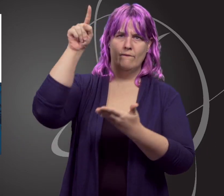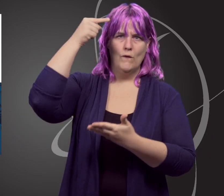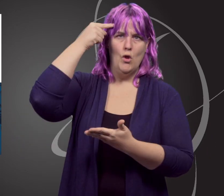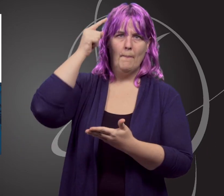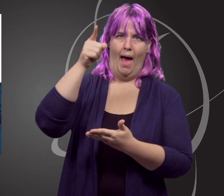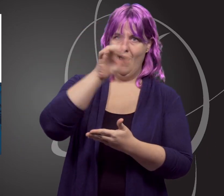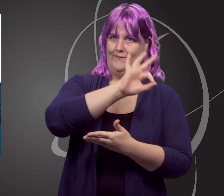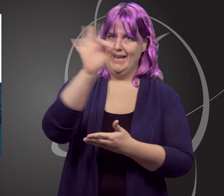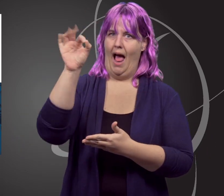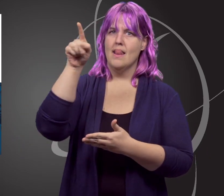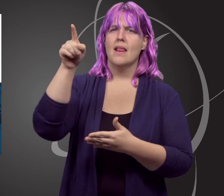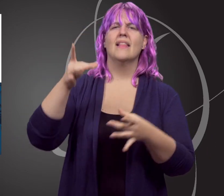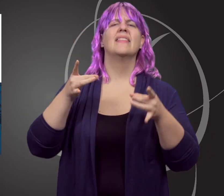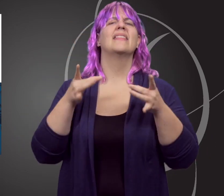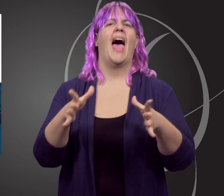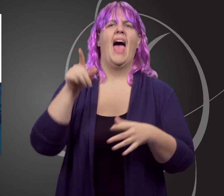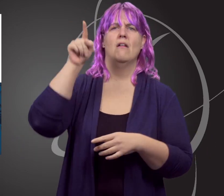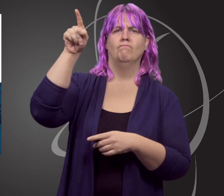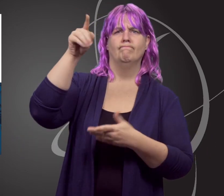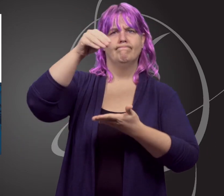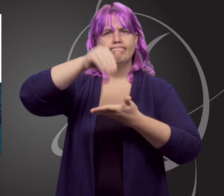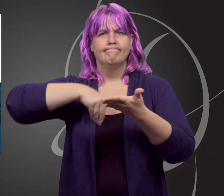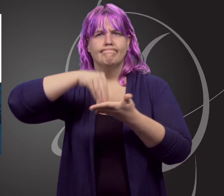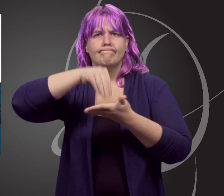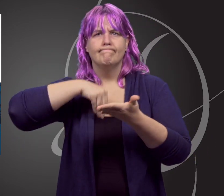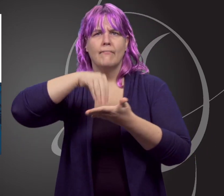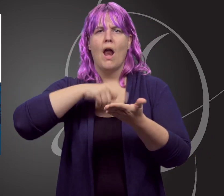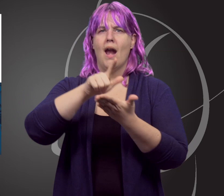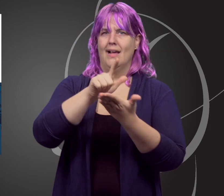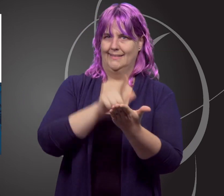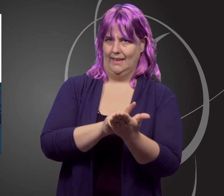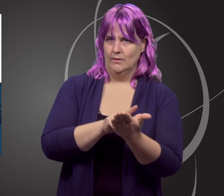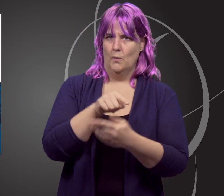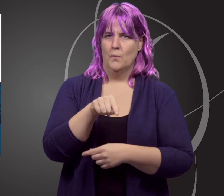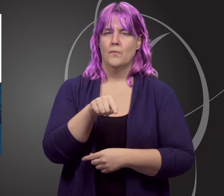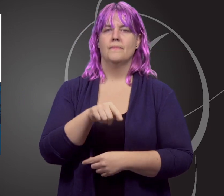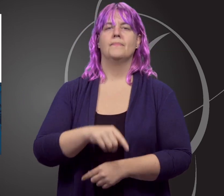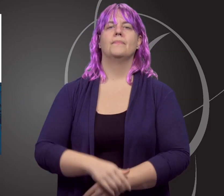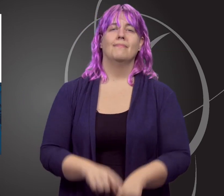soumises au gouvernement fédéral lors de l’écriture de la législation.